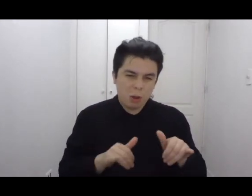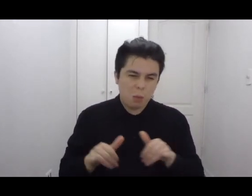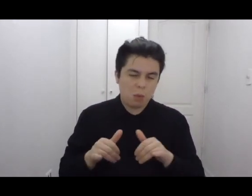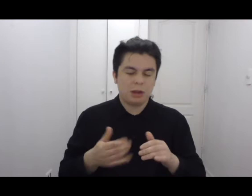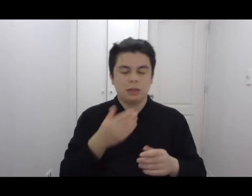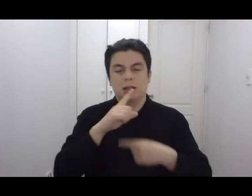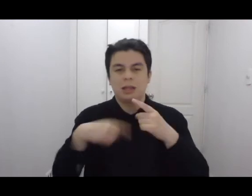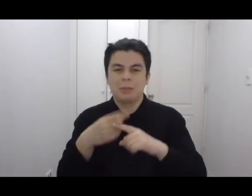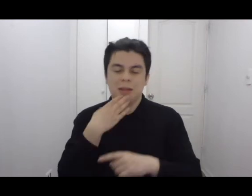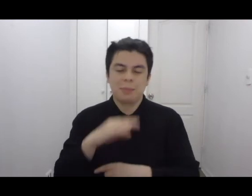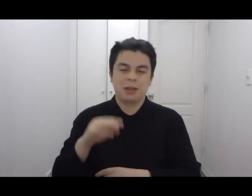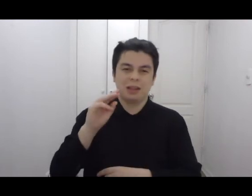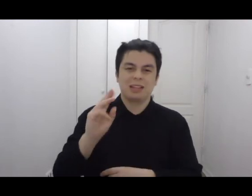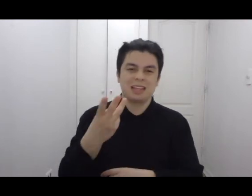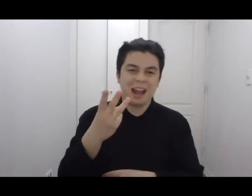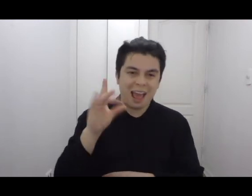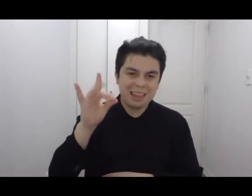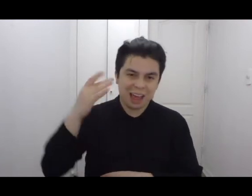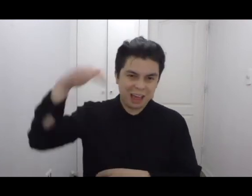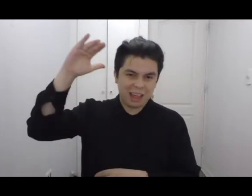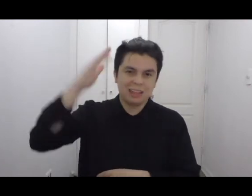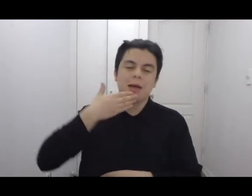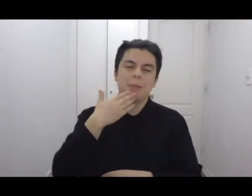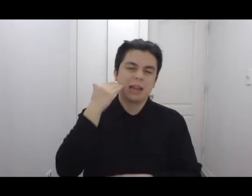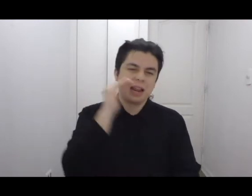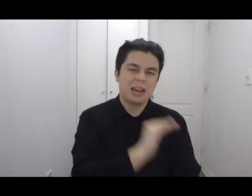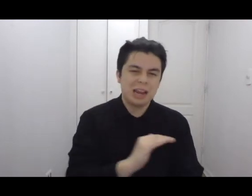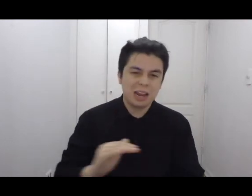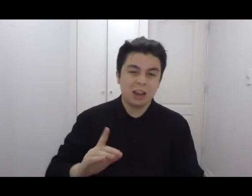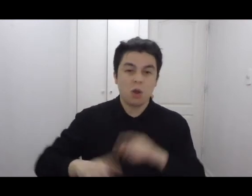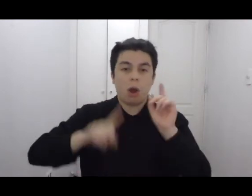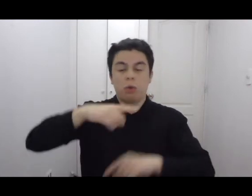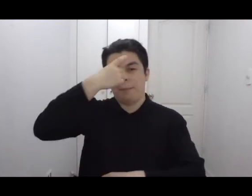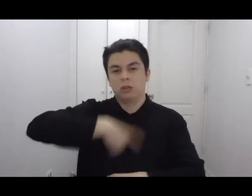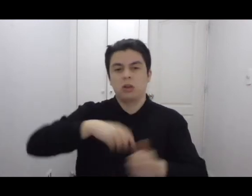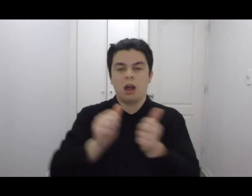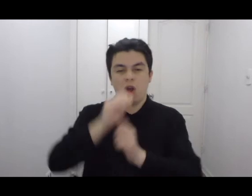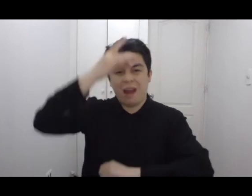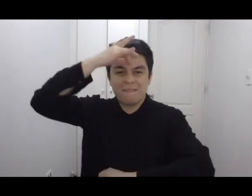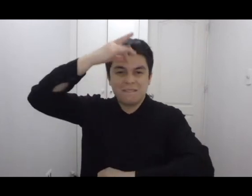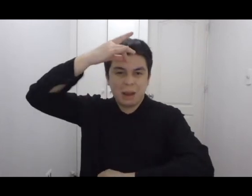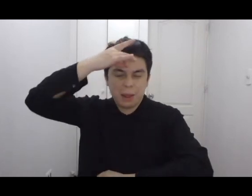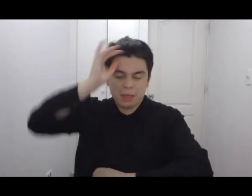alguna enfermedad es para tercera edad para la educación básica, todo como para la